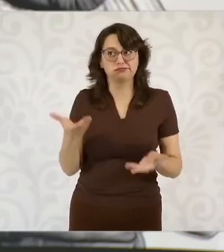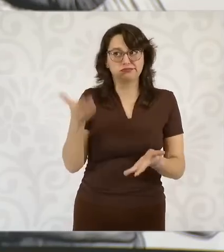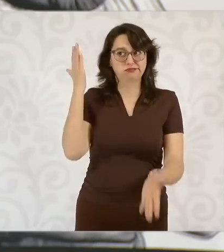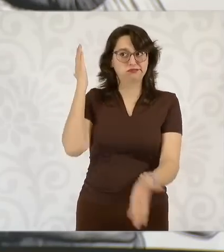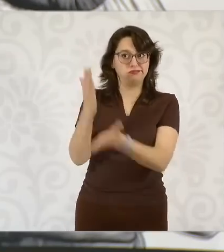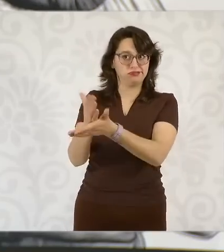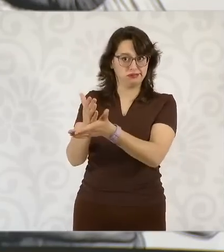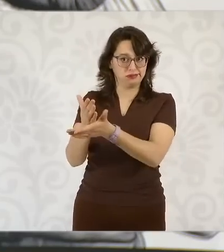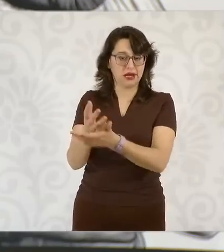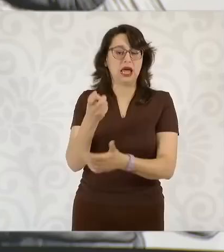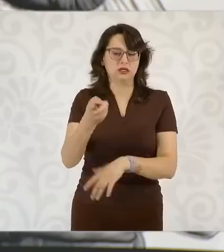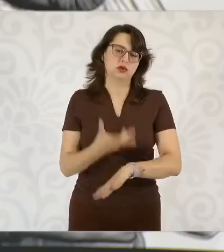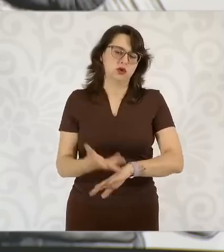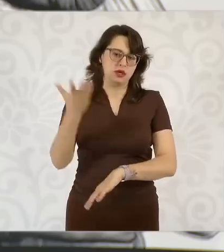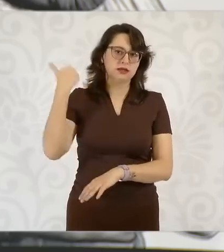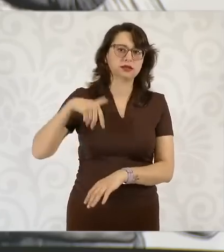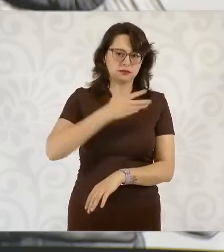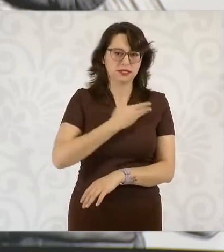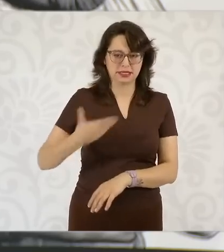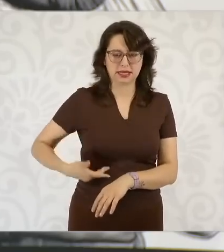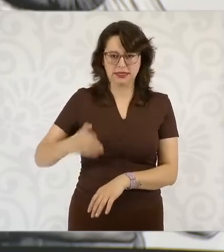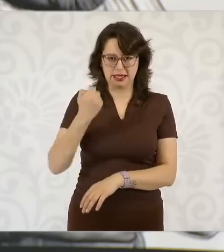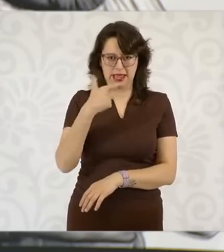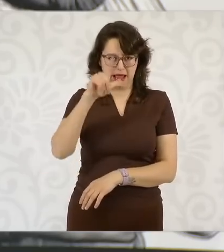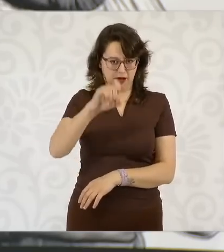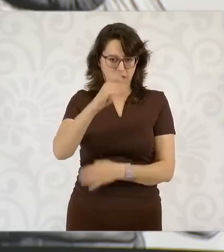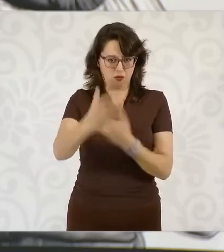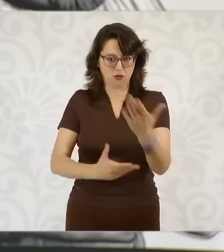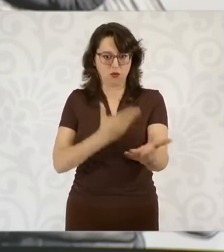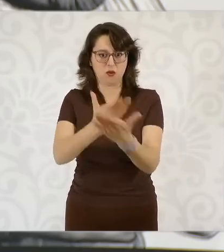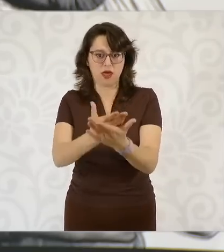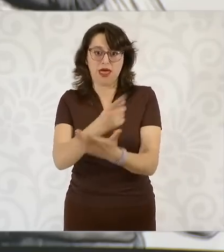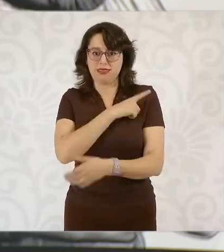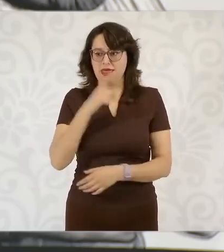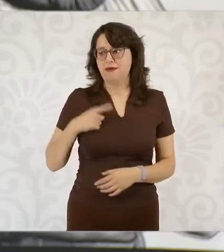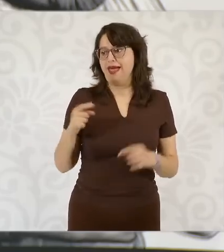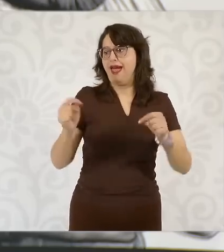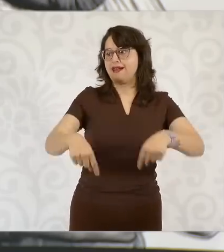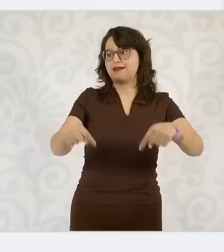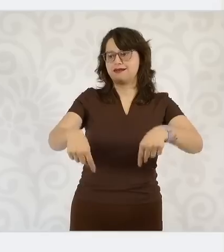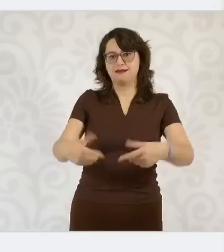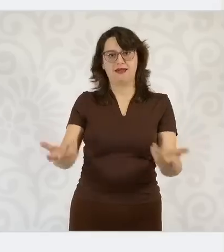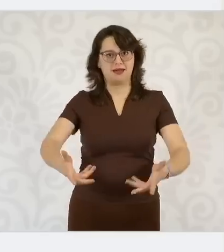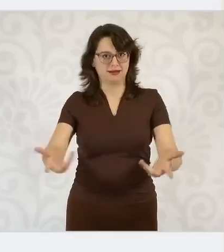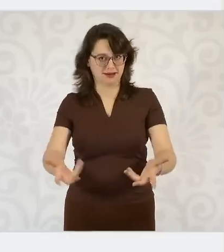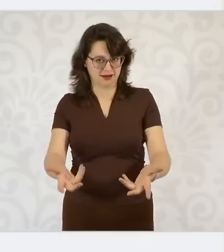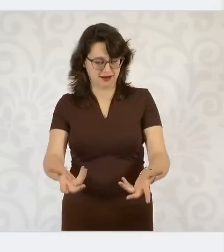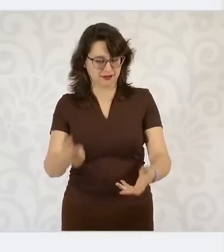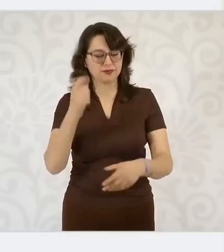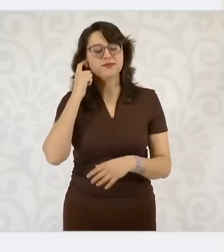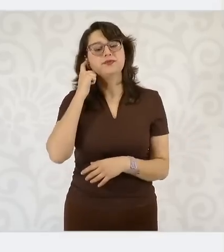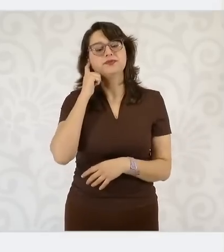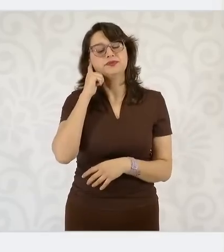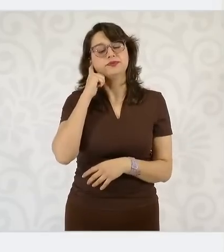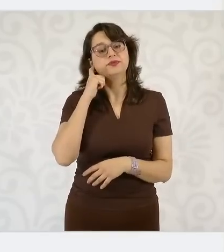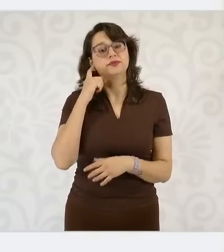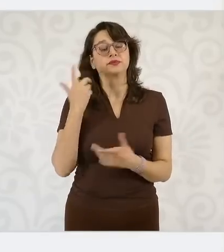Obrador el fortalecimiento de la inversión en México entonces de darse ya de manera permanente